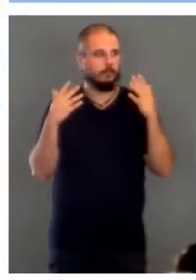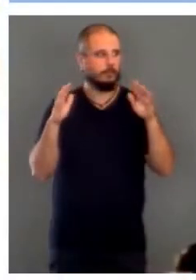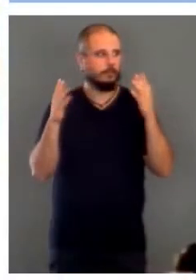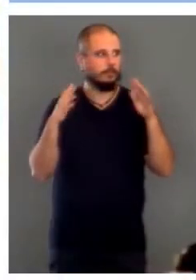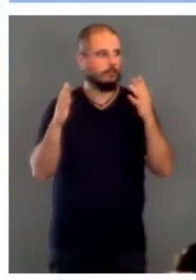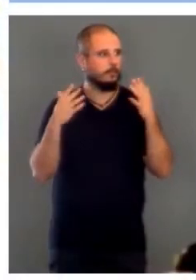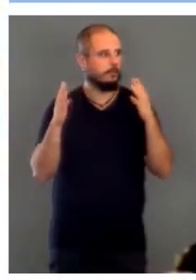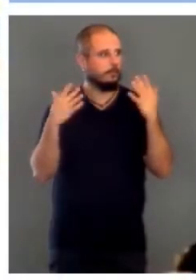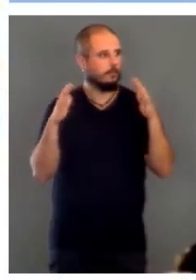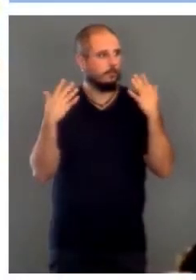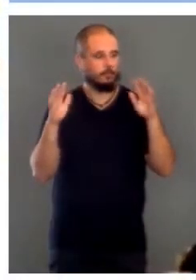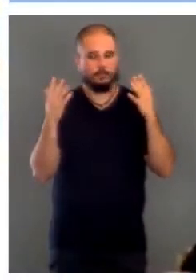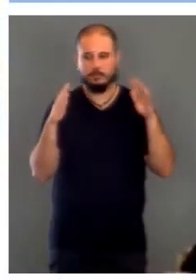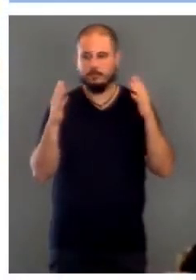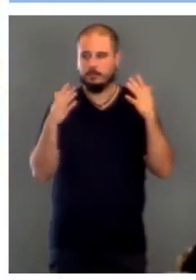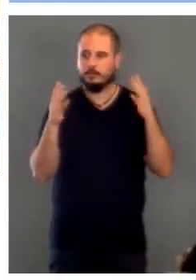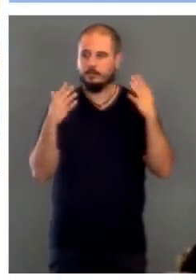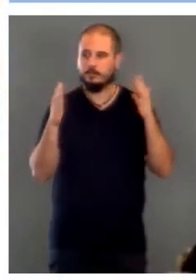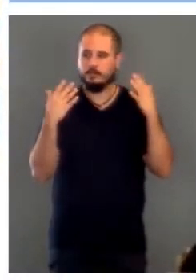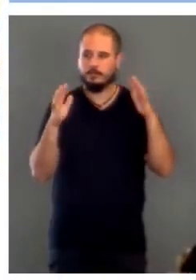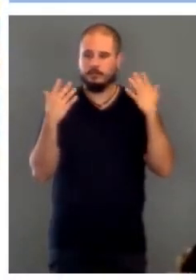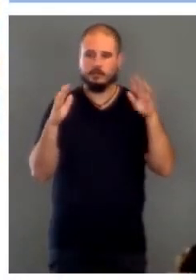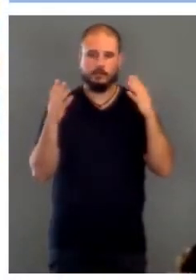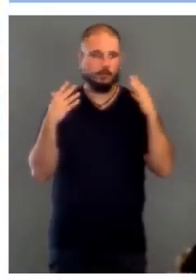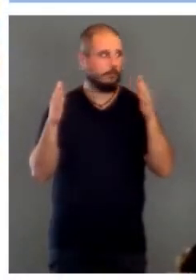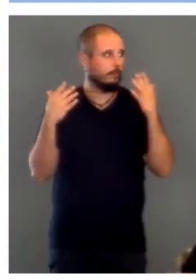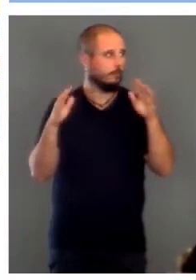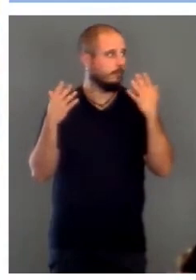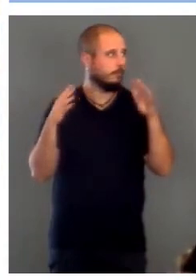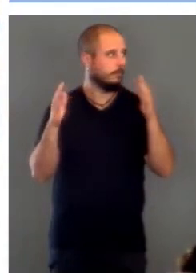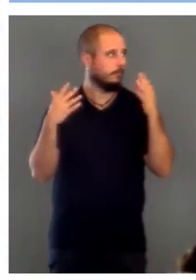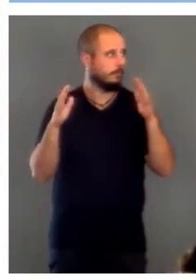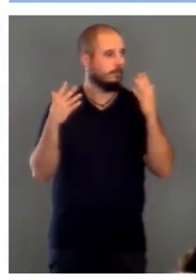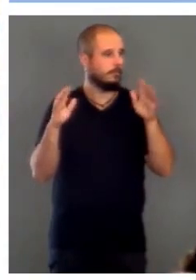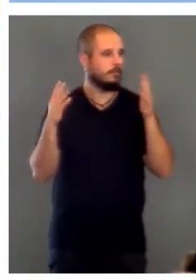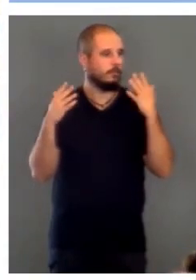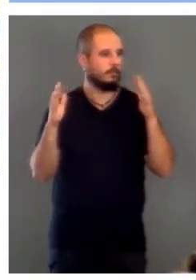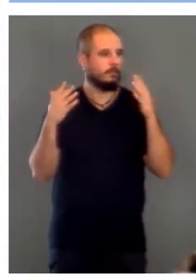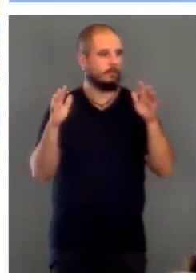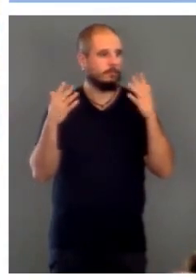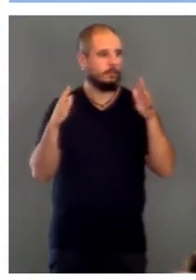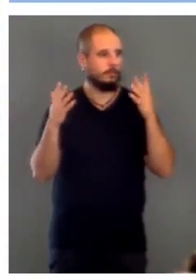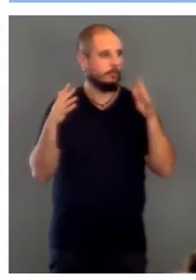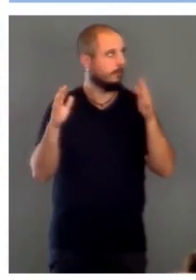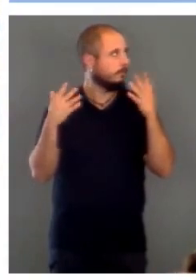Con discapacidad bienvenida